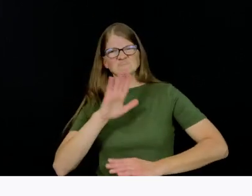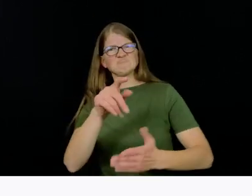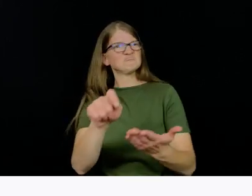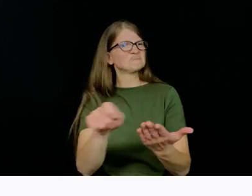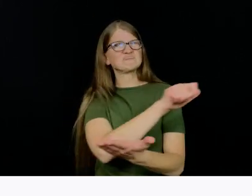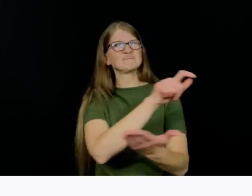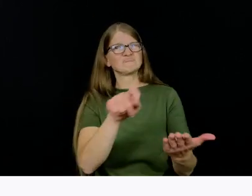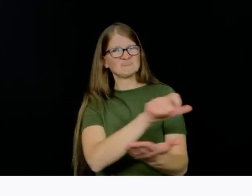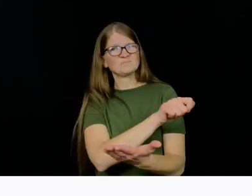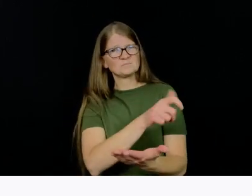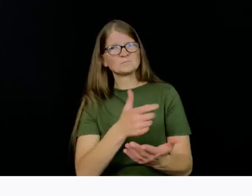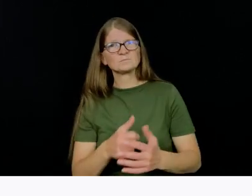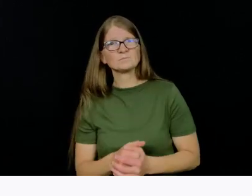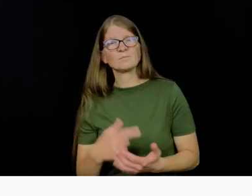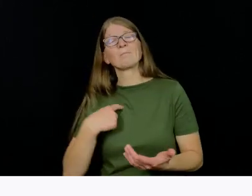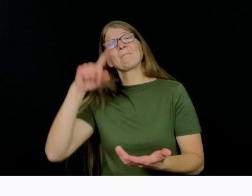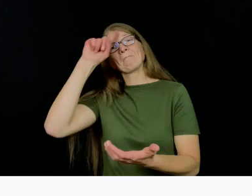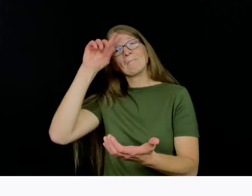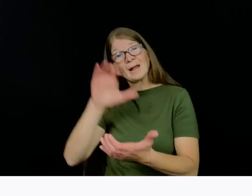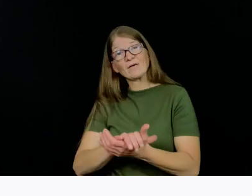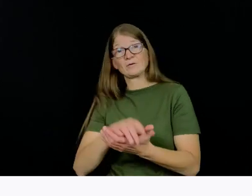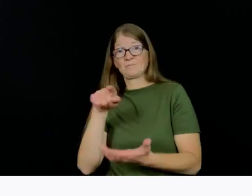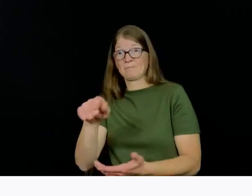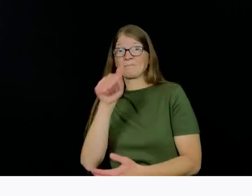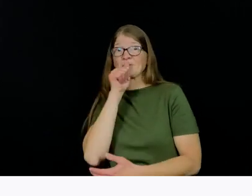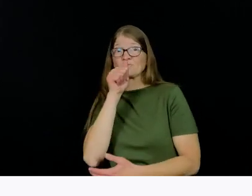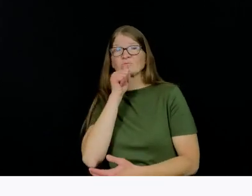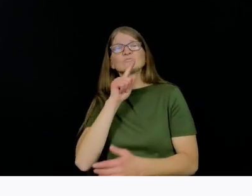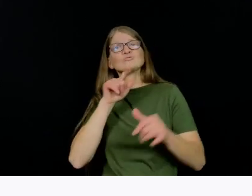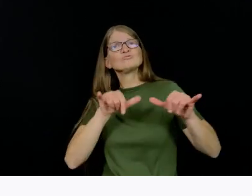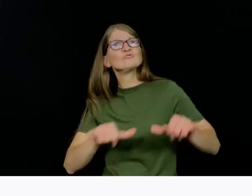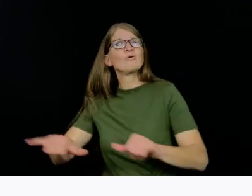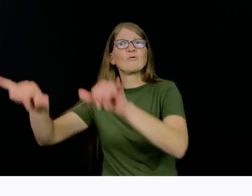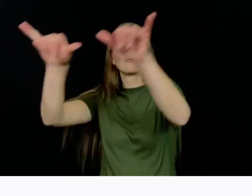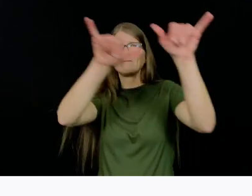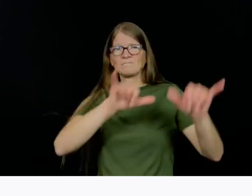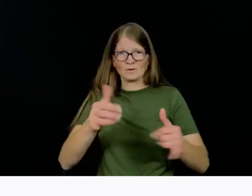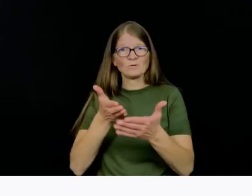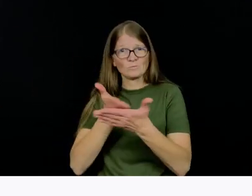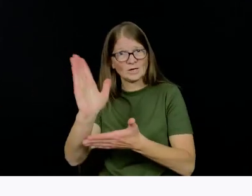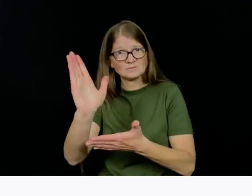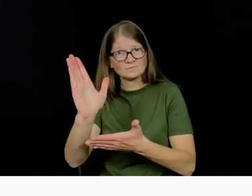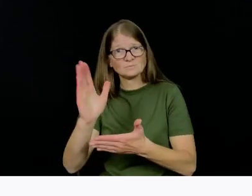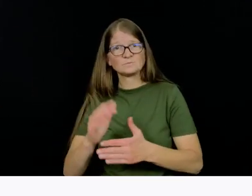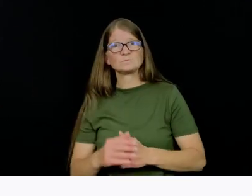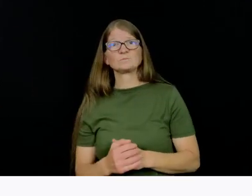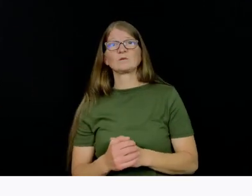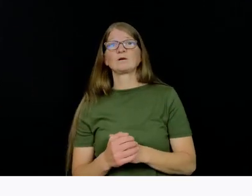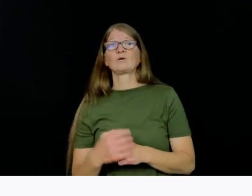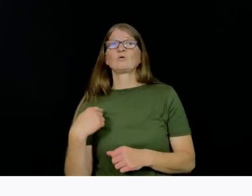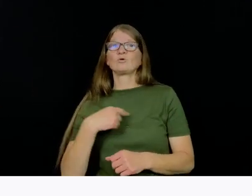نعتقد أن الخصوصية حق عالمي ونحن ملتزمون بتزويد كل مستخدم